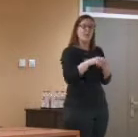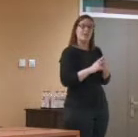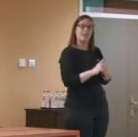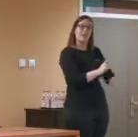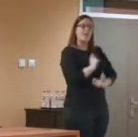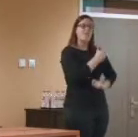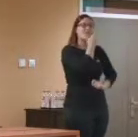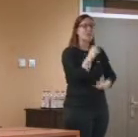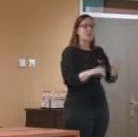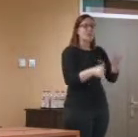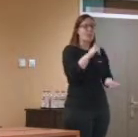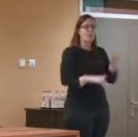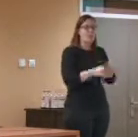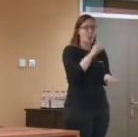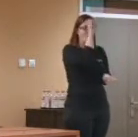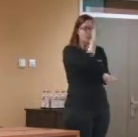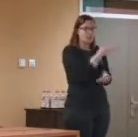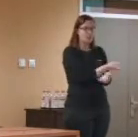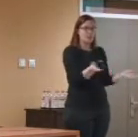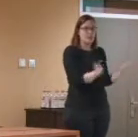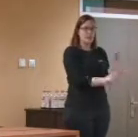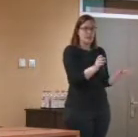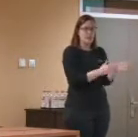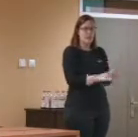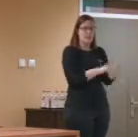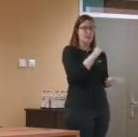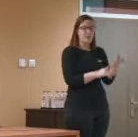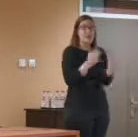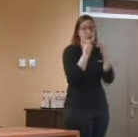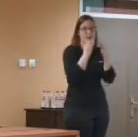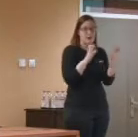Los medios de comunicación, durante gran parte de este tiempo, han sido utilizados para